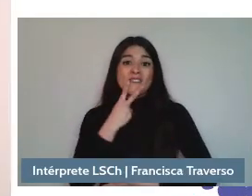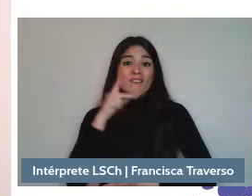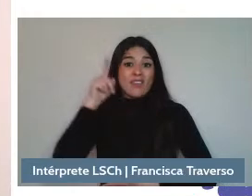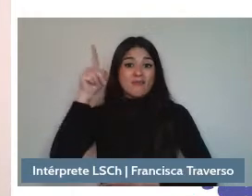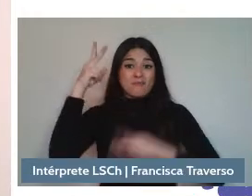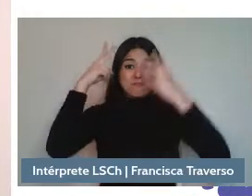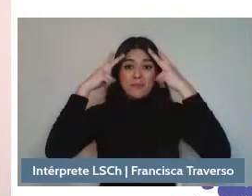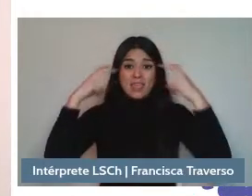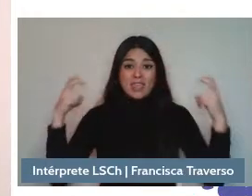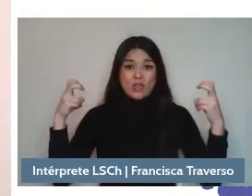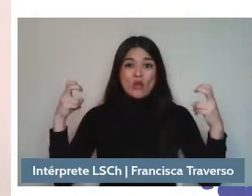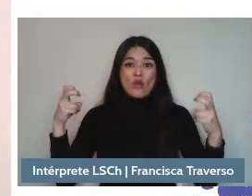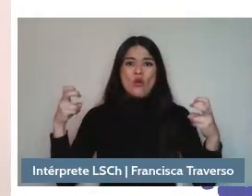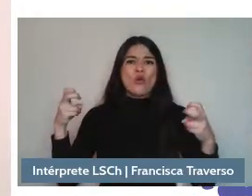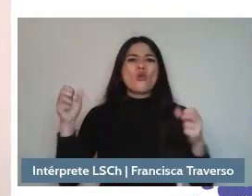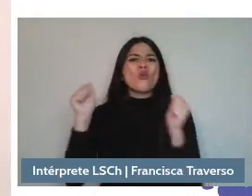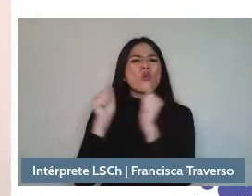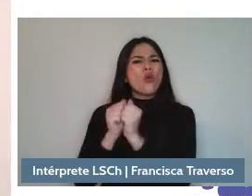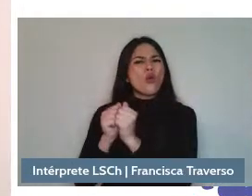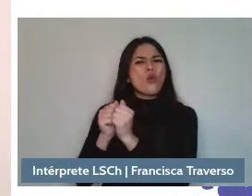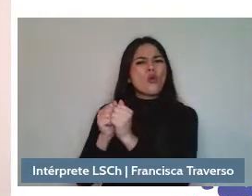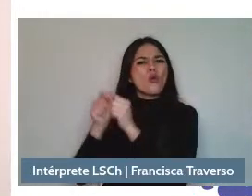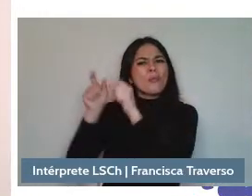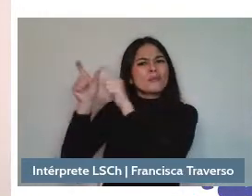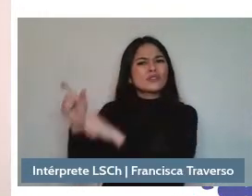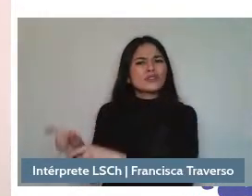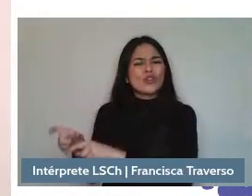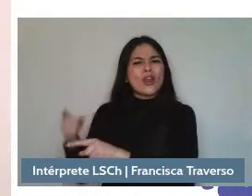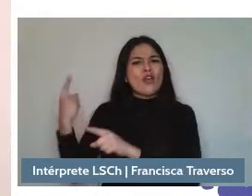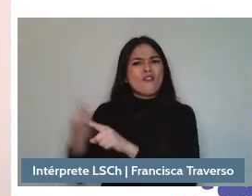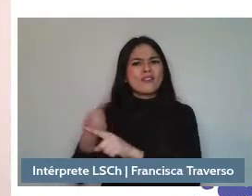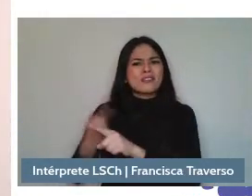Y conversará con una muy querida escritora.